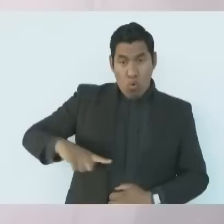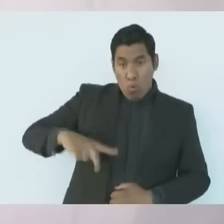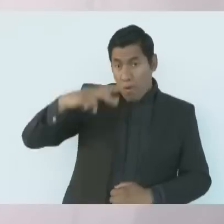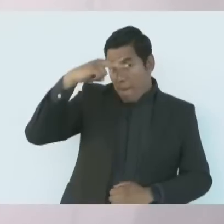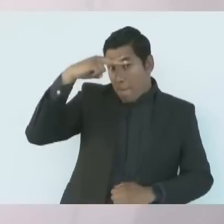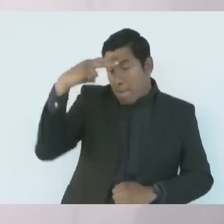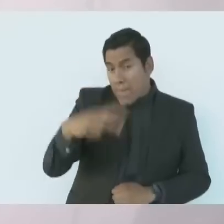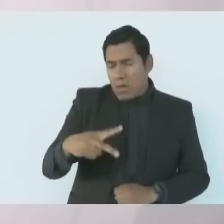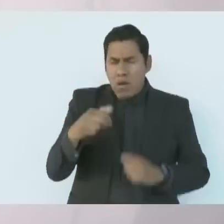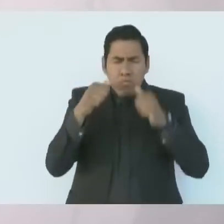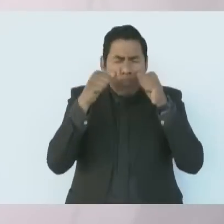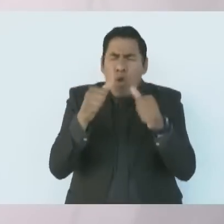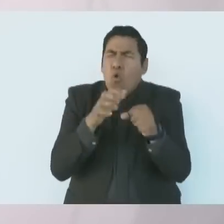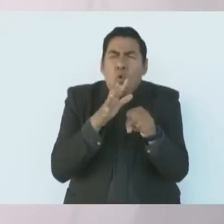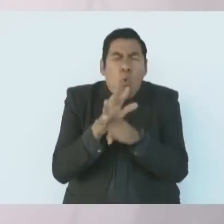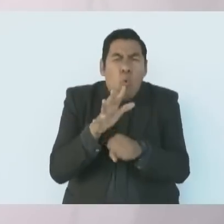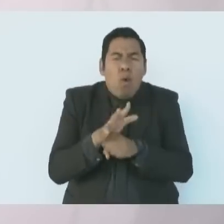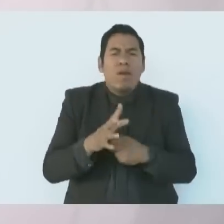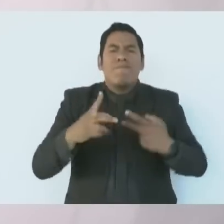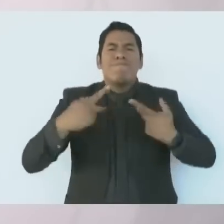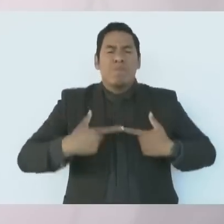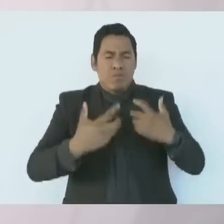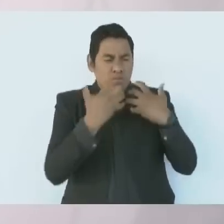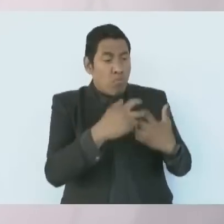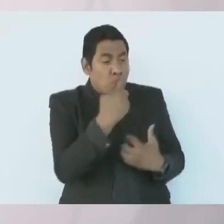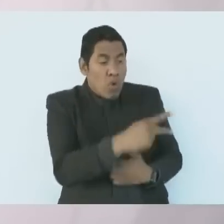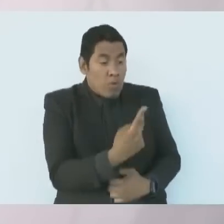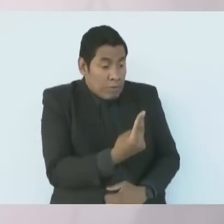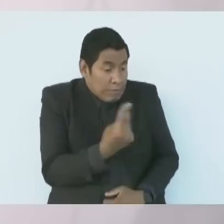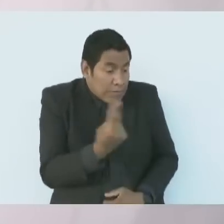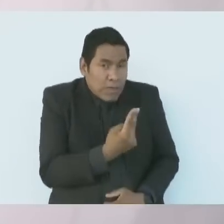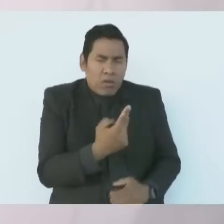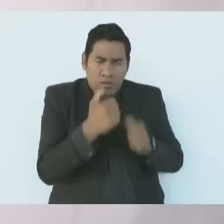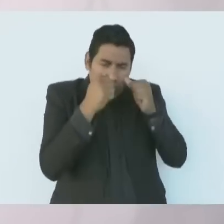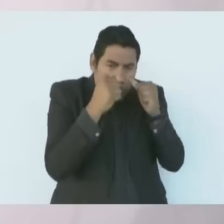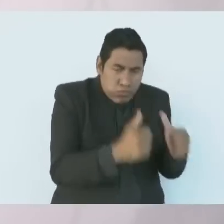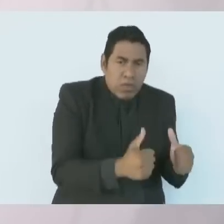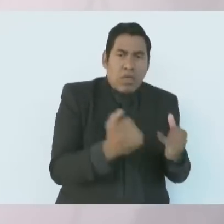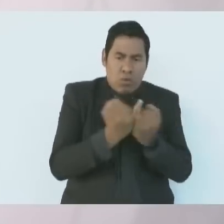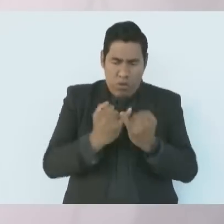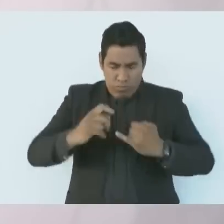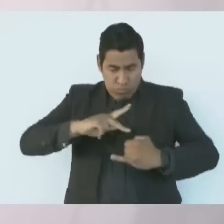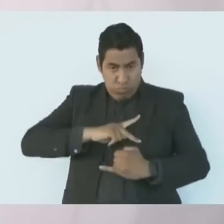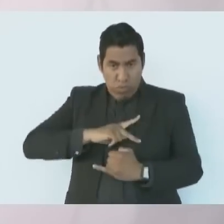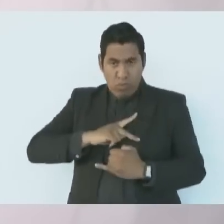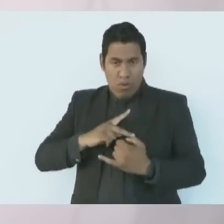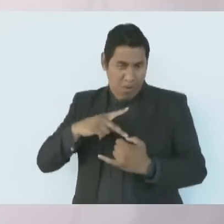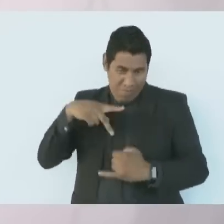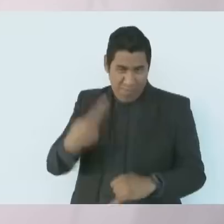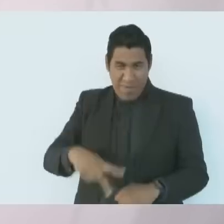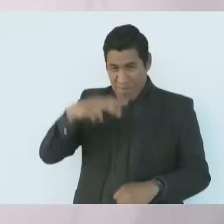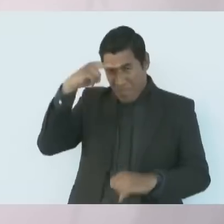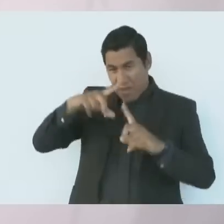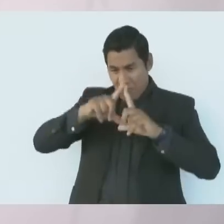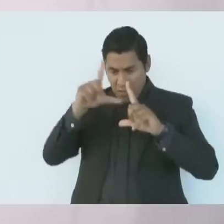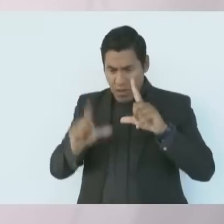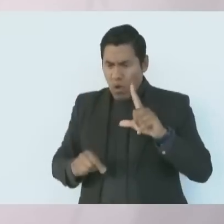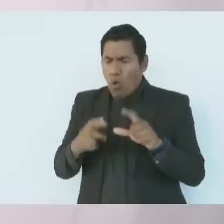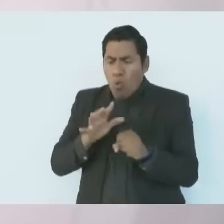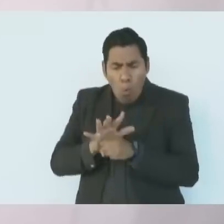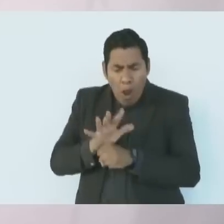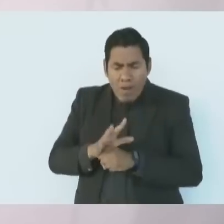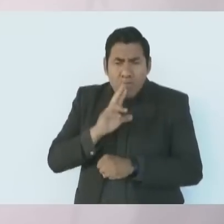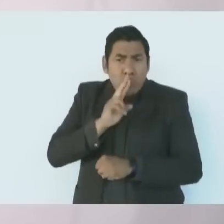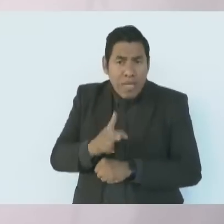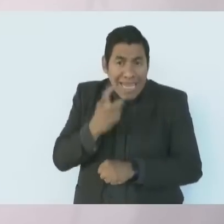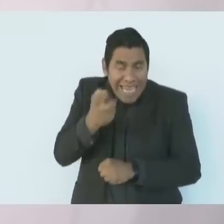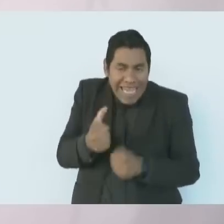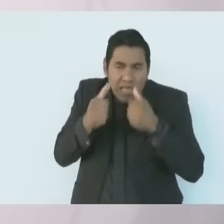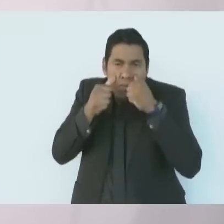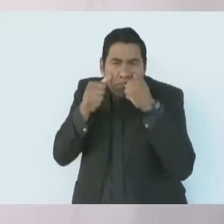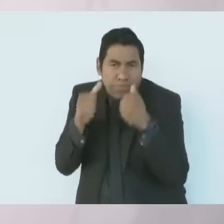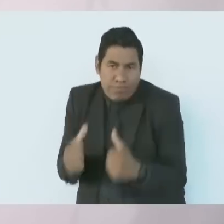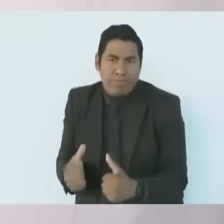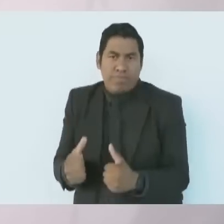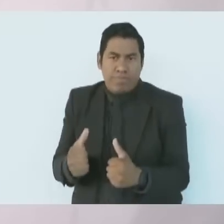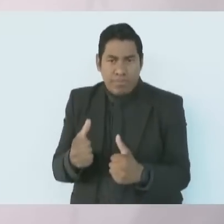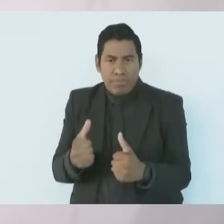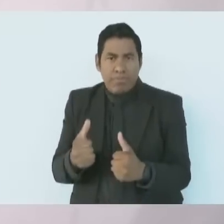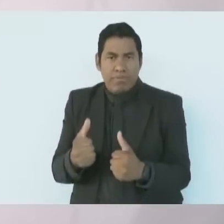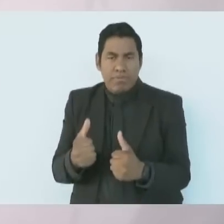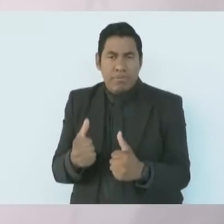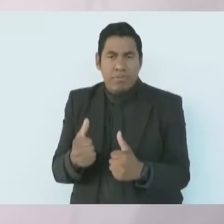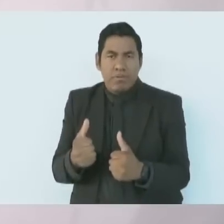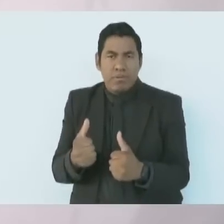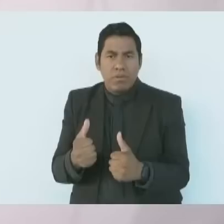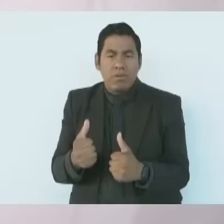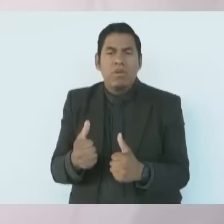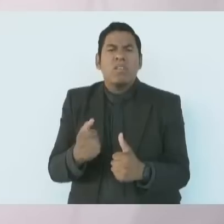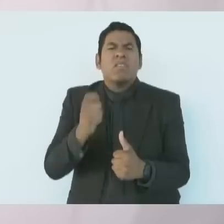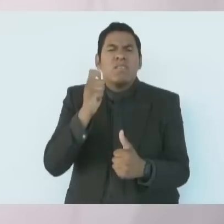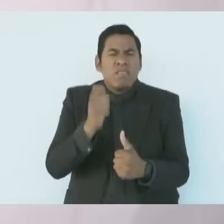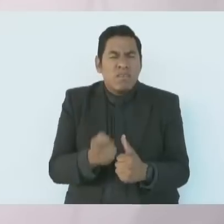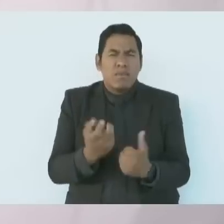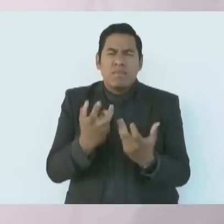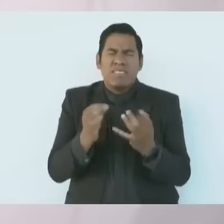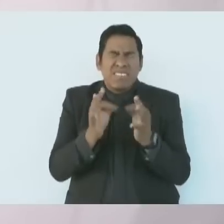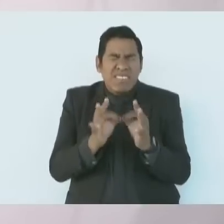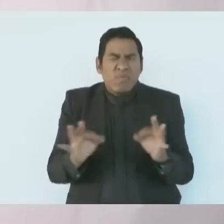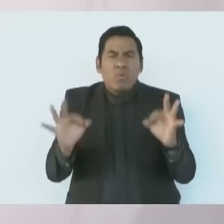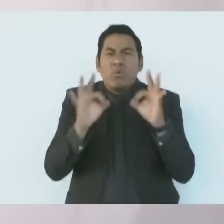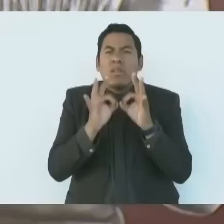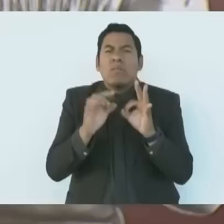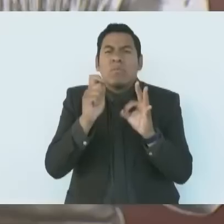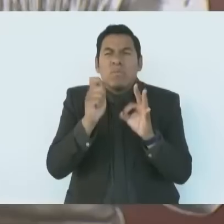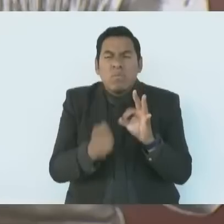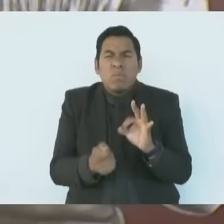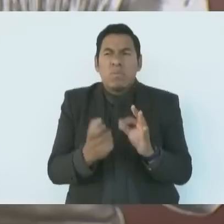México y de la [Aplausos] nación que siempre vamos a estar informando de los impactos que esto pueda